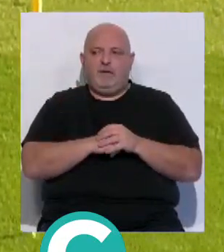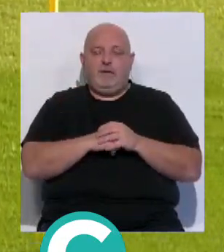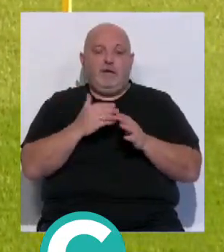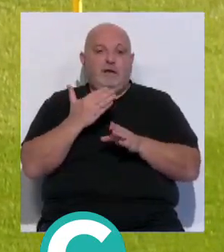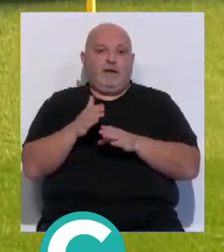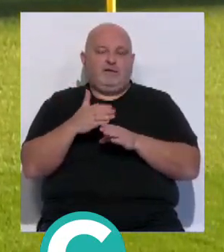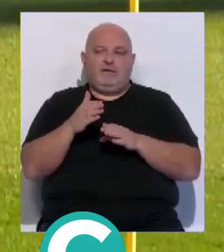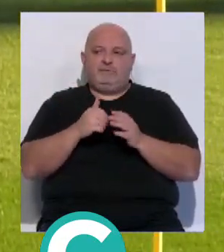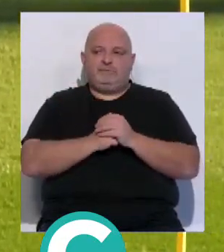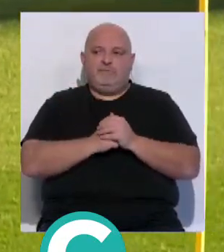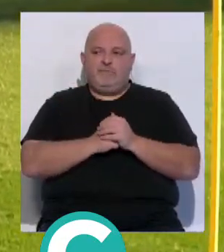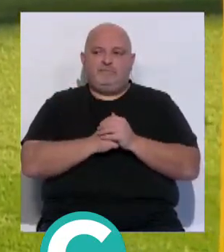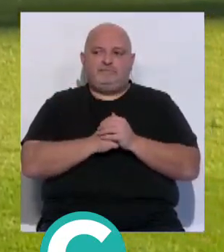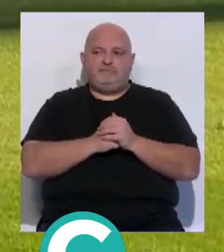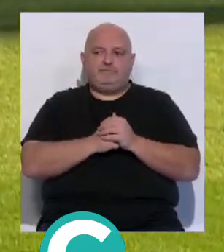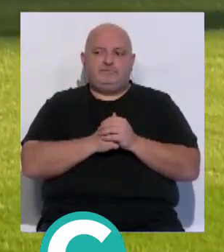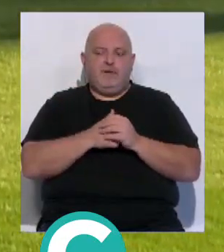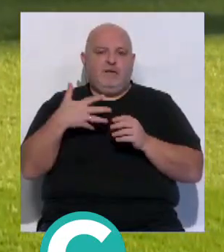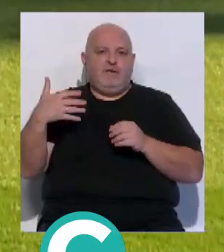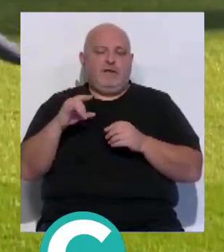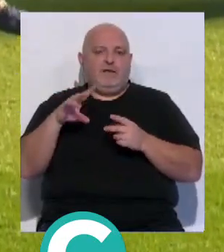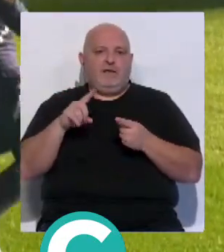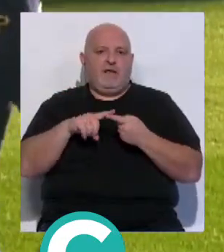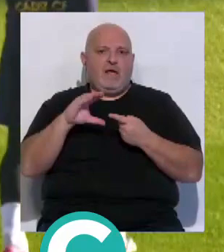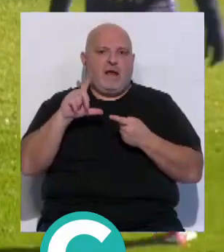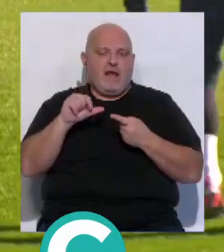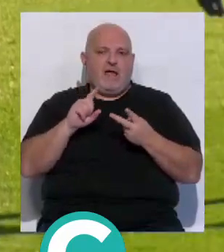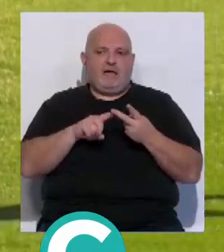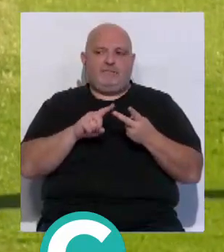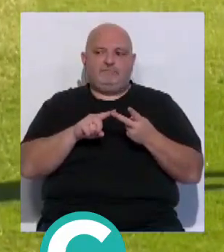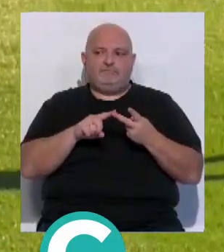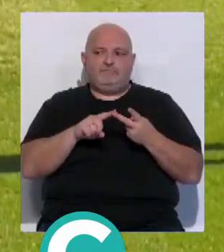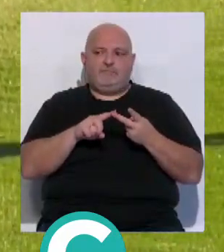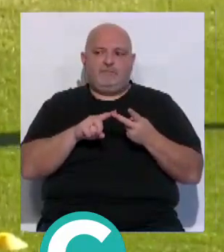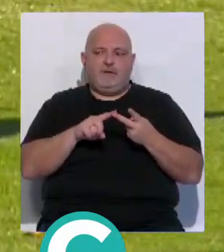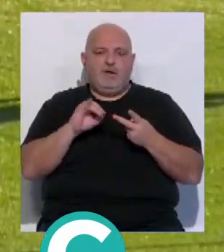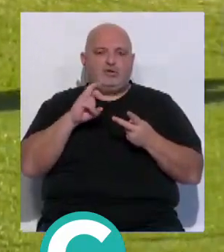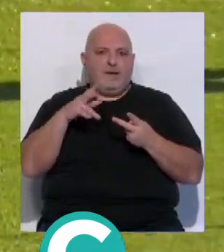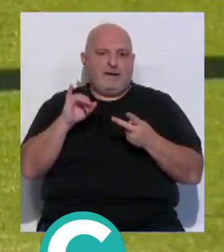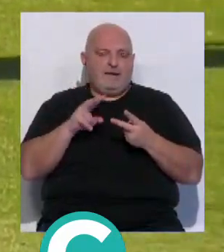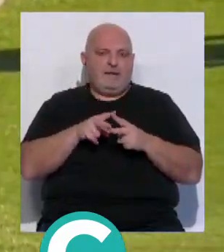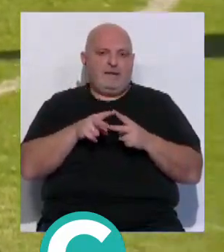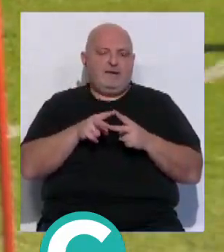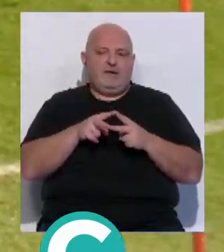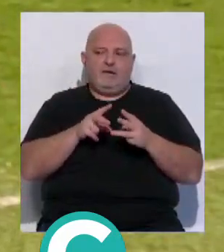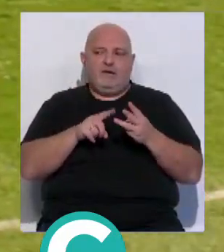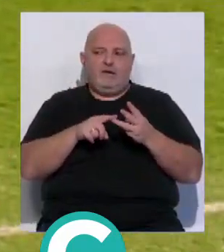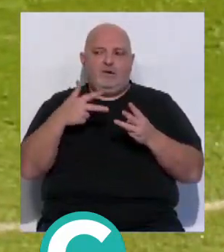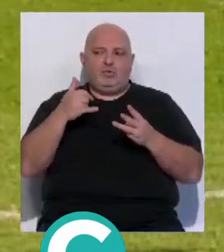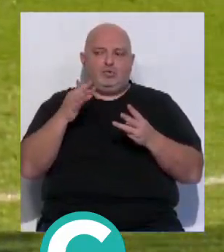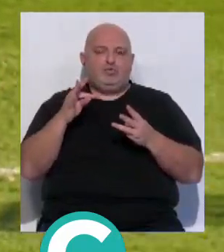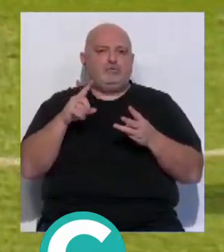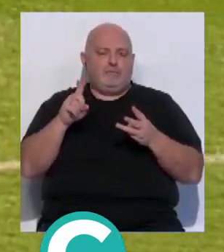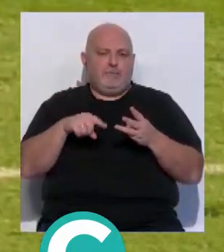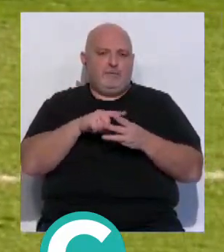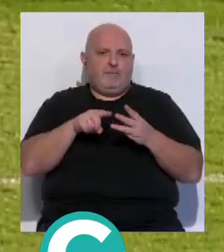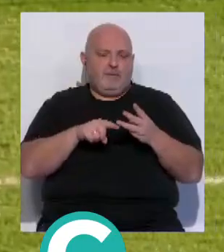ya con Las bajas de Juan cala y la de José Mari y la de Víctor chus también es otro de Los pilares